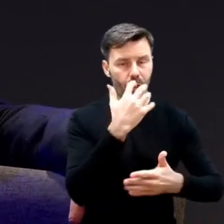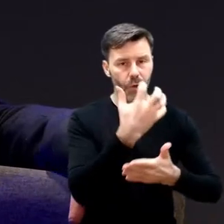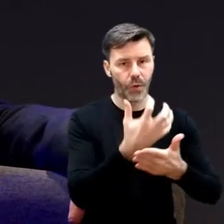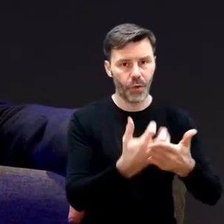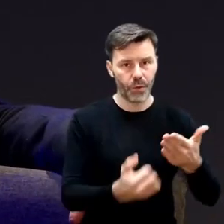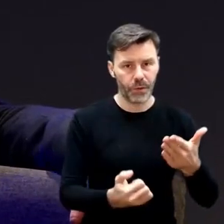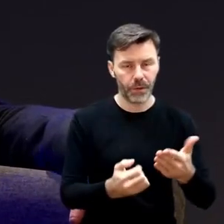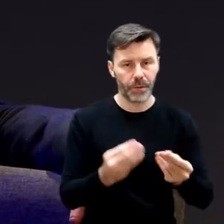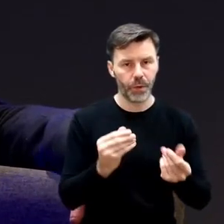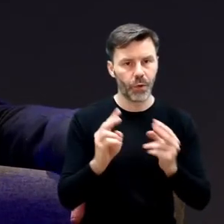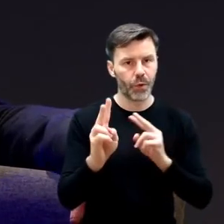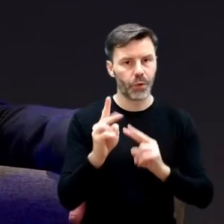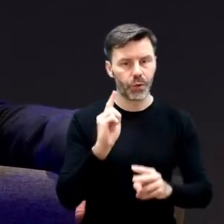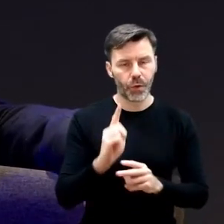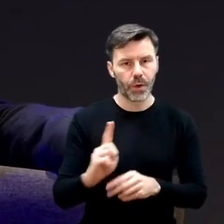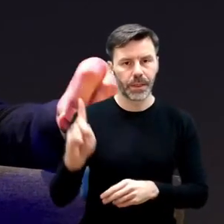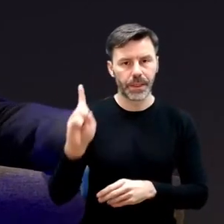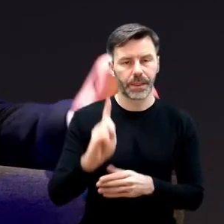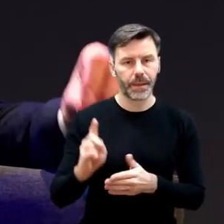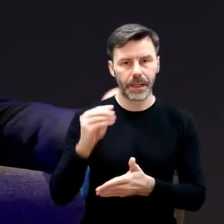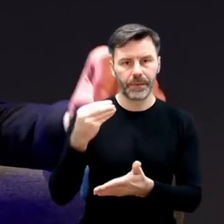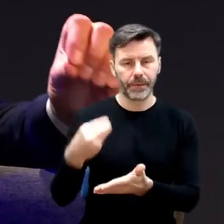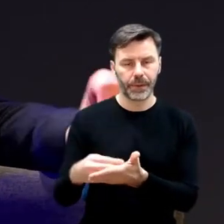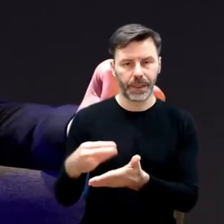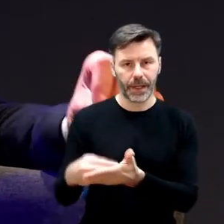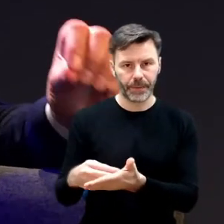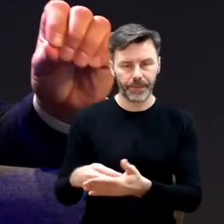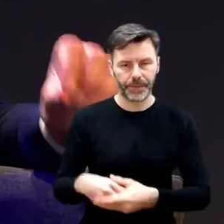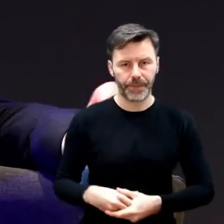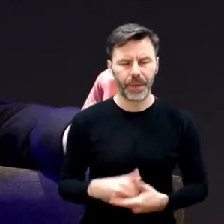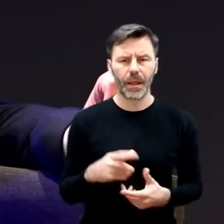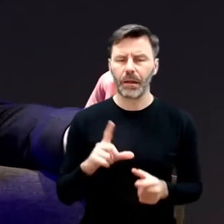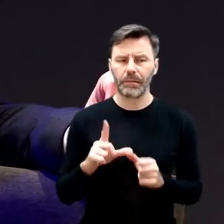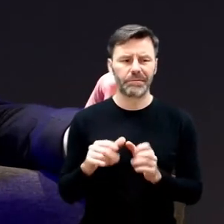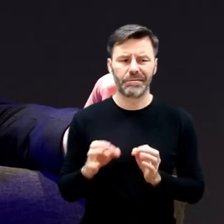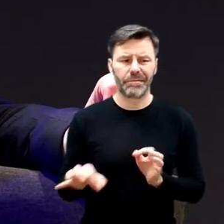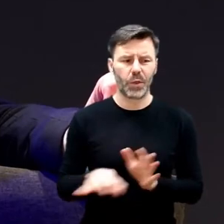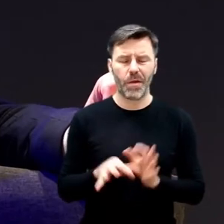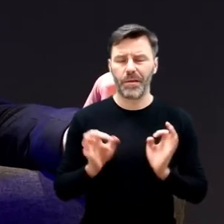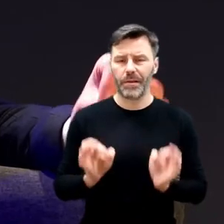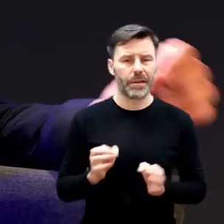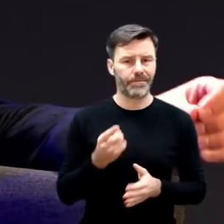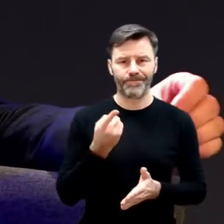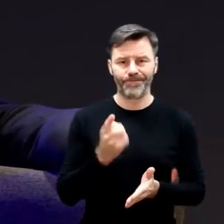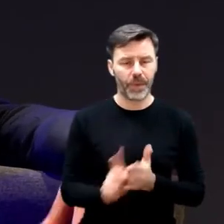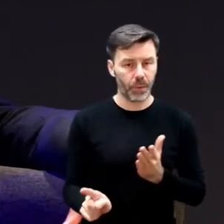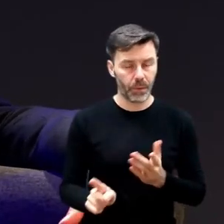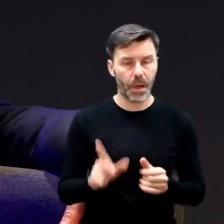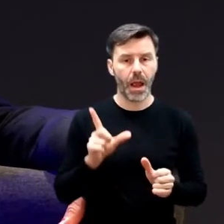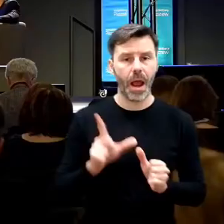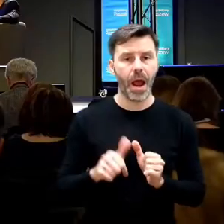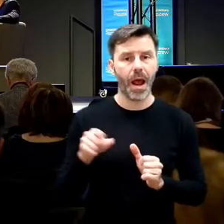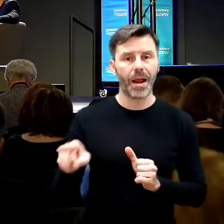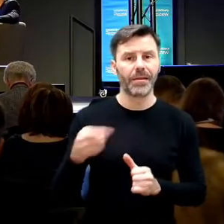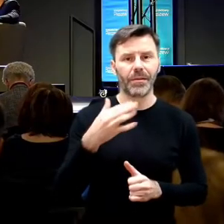Jak dotąd to się nie udało, ale muszę powiedzieć, że rozwiązanie, o którym przed chwilą mówiłem, czyli obniżenie